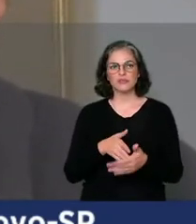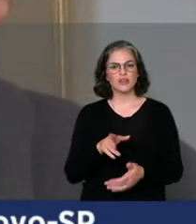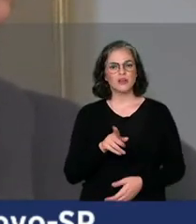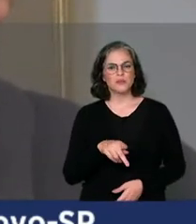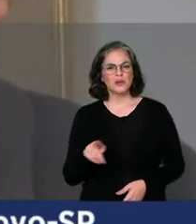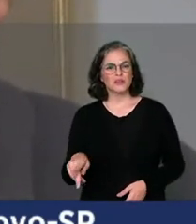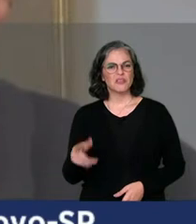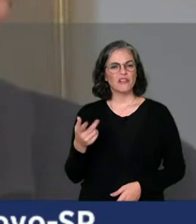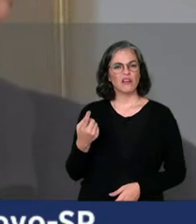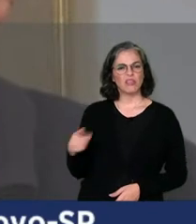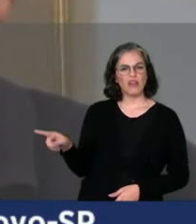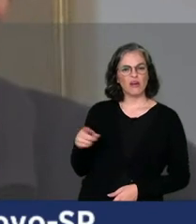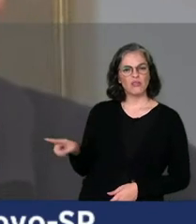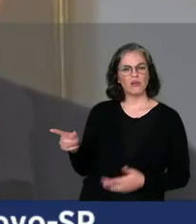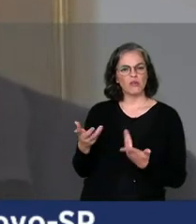CONTINUAM COM RESTRIÇÕES, PROFESSORES SE RECUSANDO A